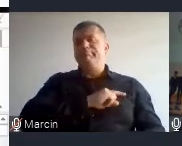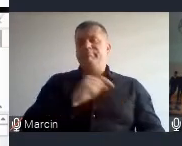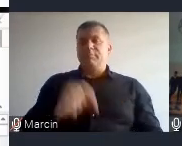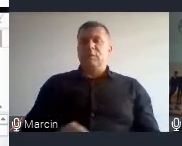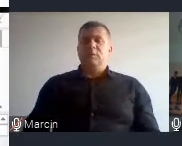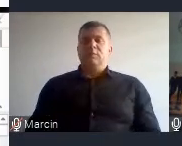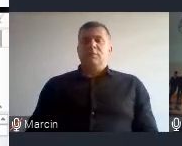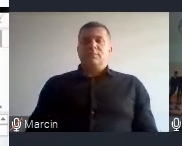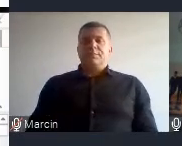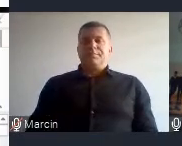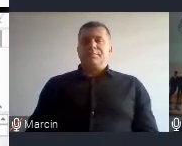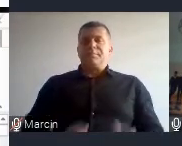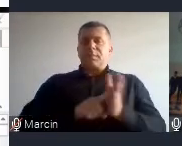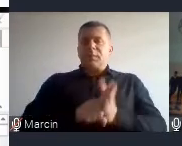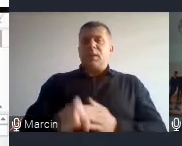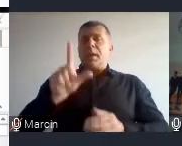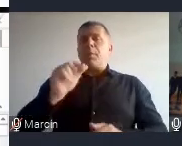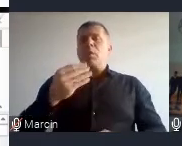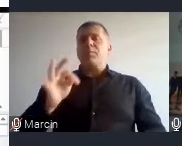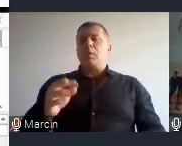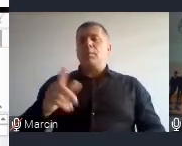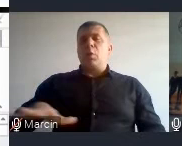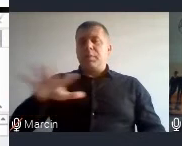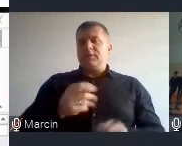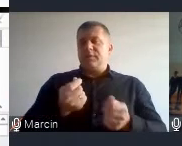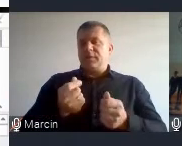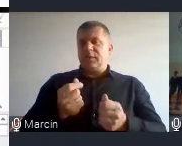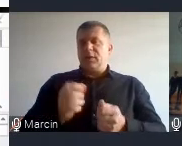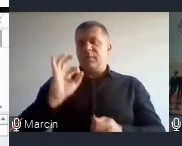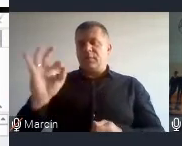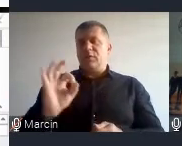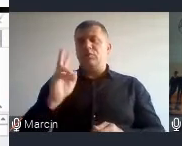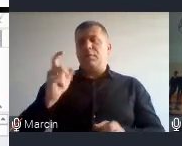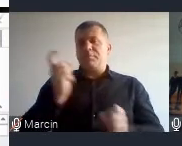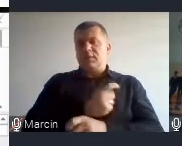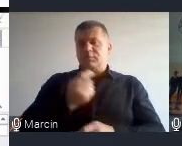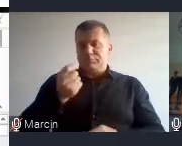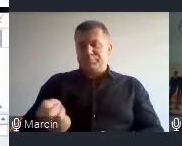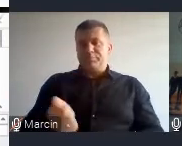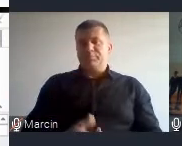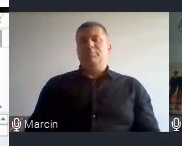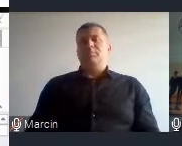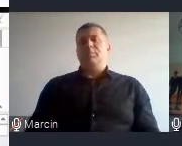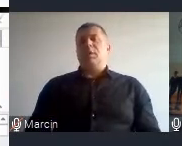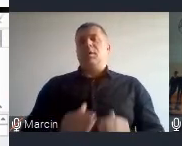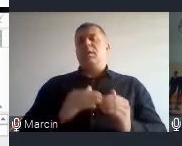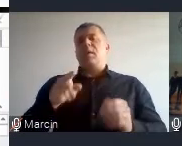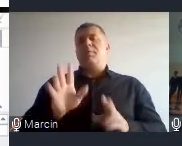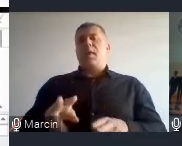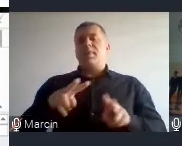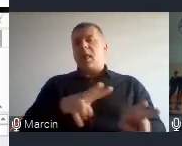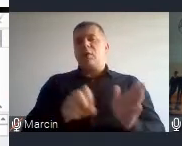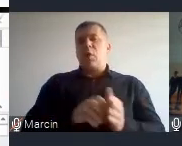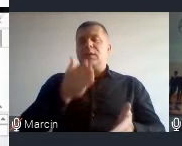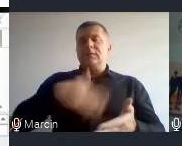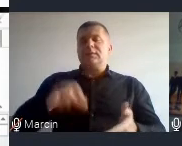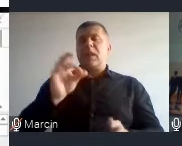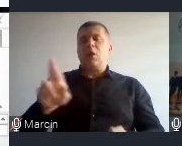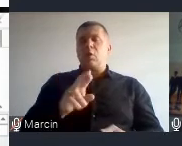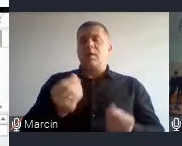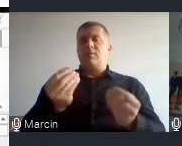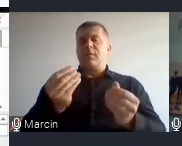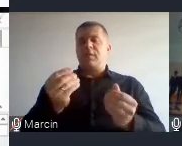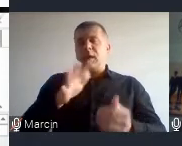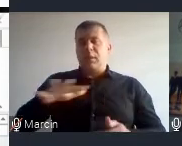Oczywiście dla podmiotów publicznych w finansowanych z środków publicznych, a podmiotów należących do sektora finansów publicznych.